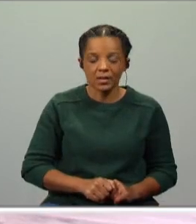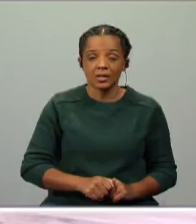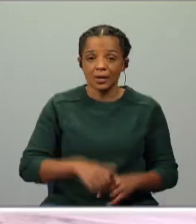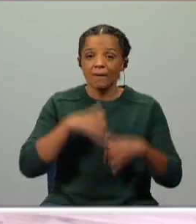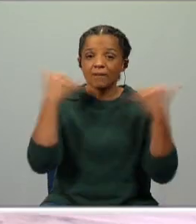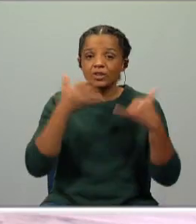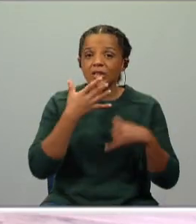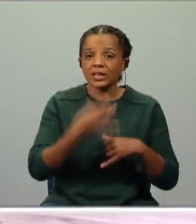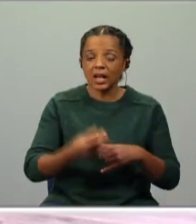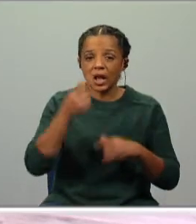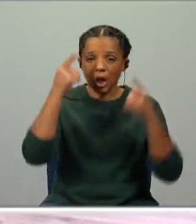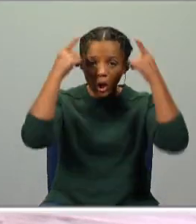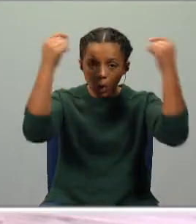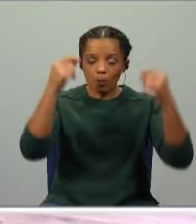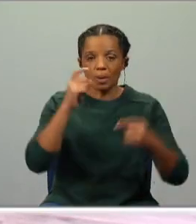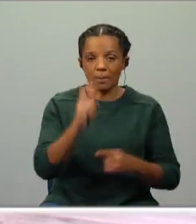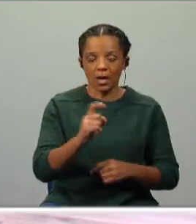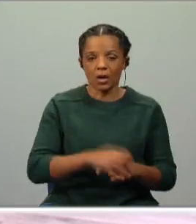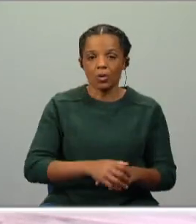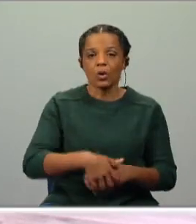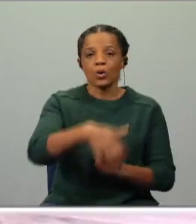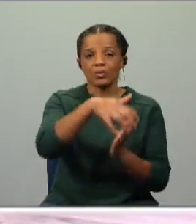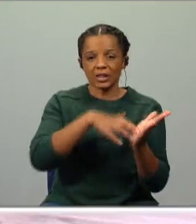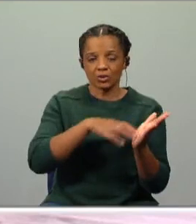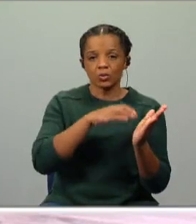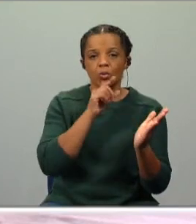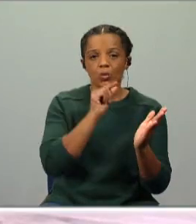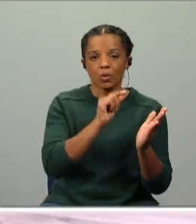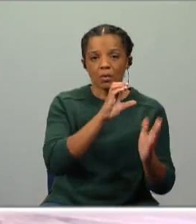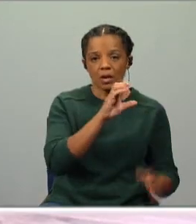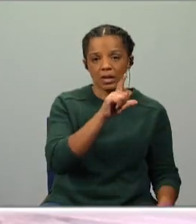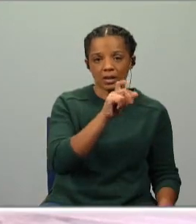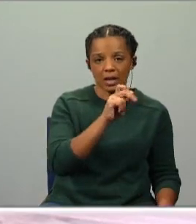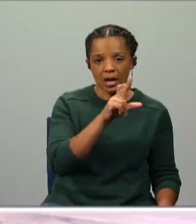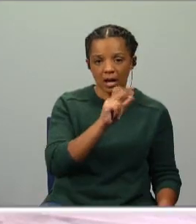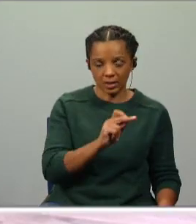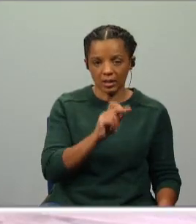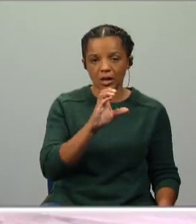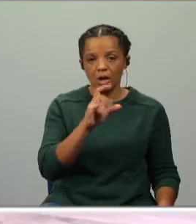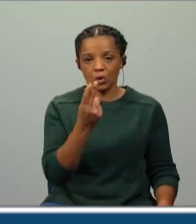Lobo mau O texto é da Clara Cunha e as ilustrações são da natalina Cois!